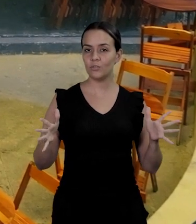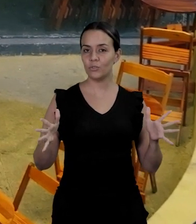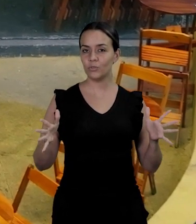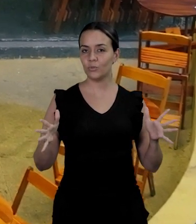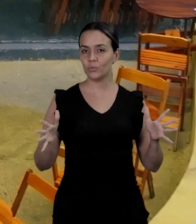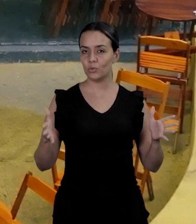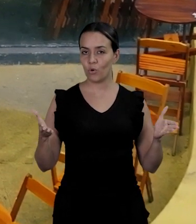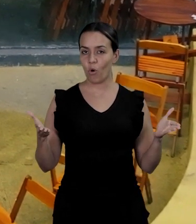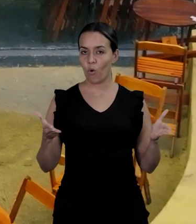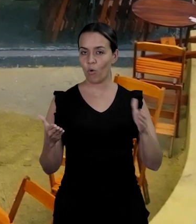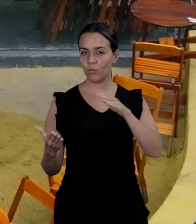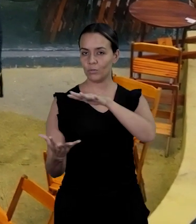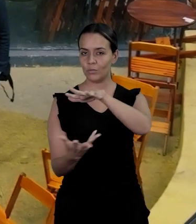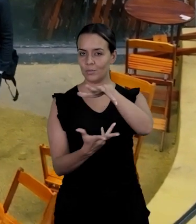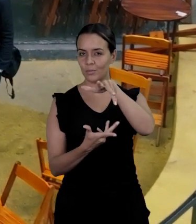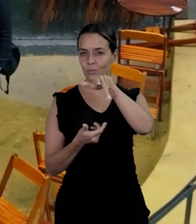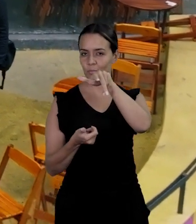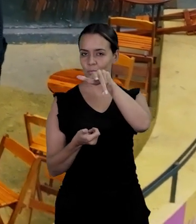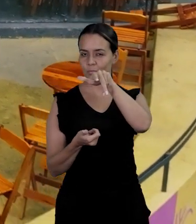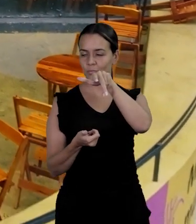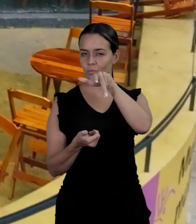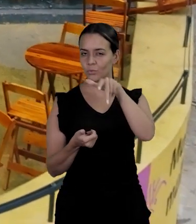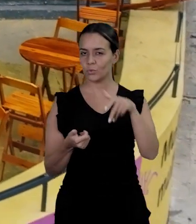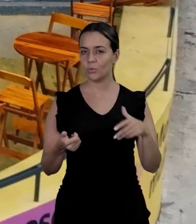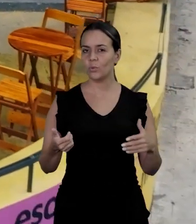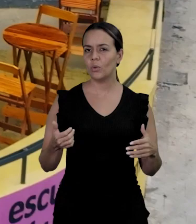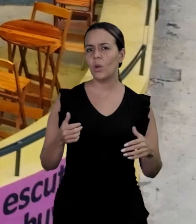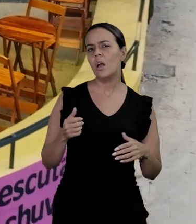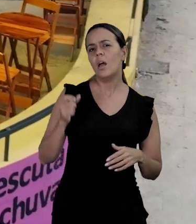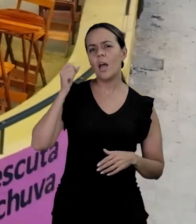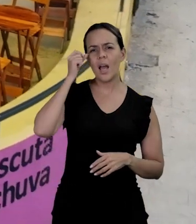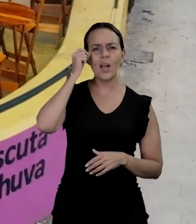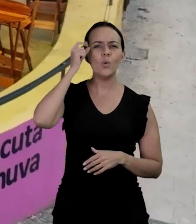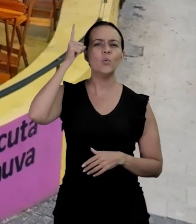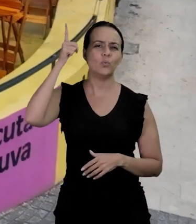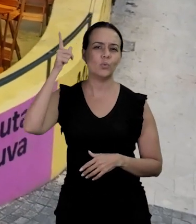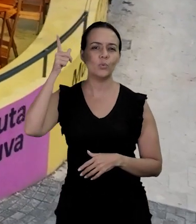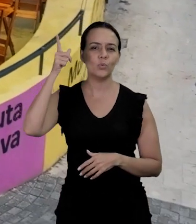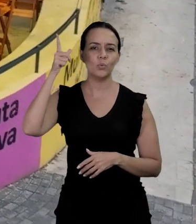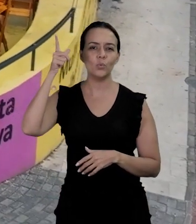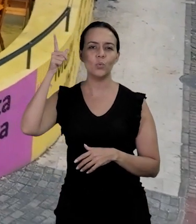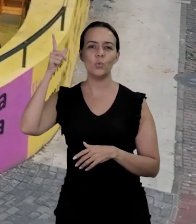Enquanto a cultura do ciberespaço propõe a desmaterialização do homem,